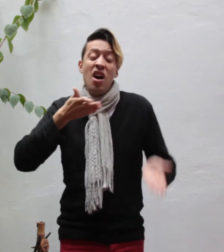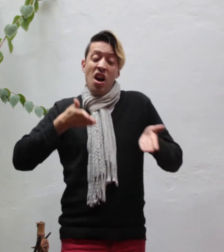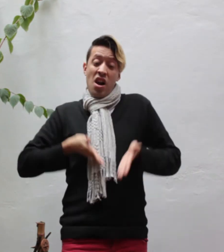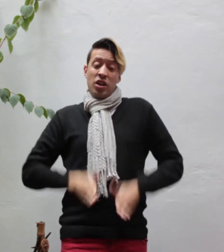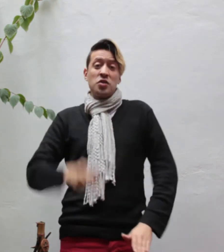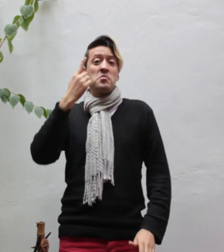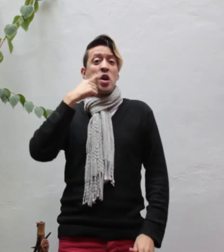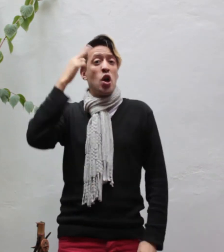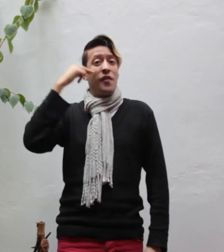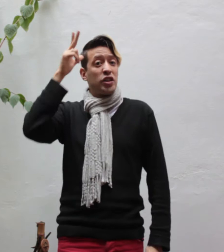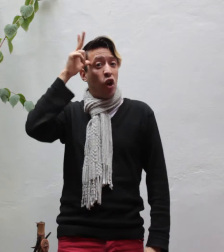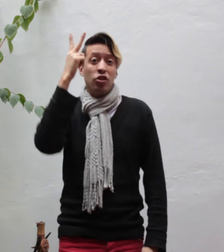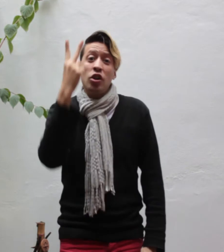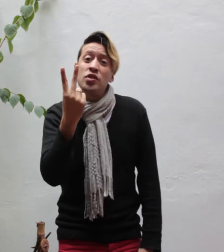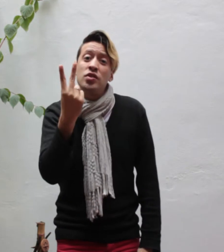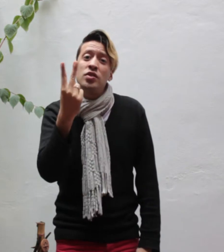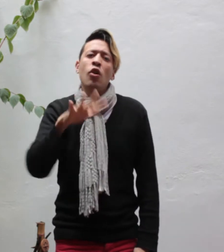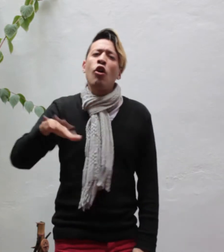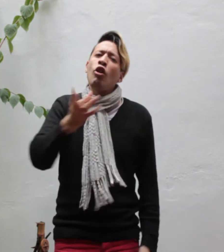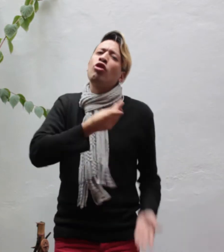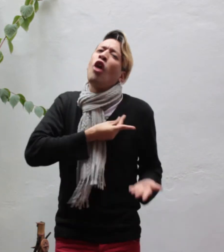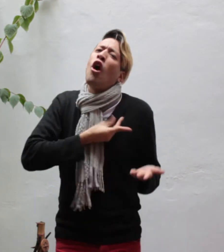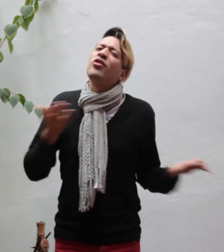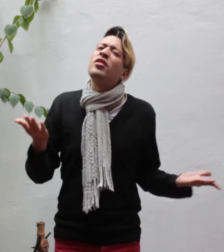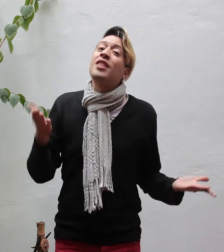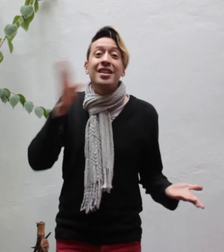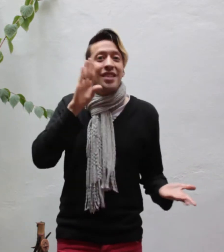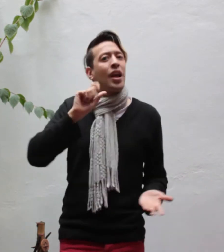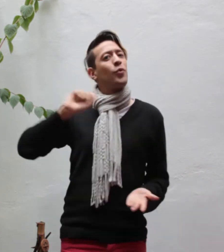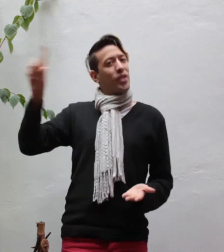Nació en 1982, en Estados Unidos.